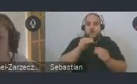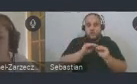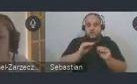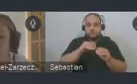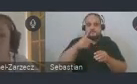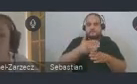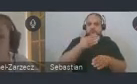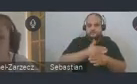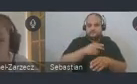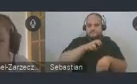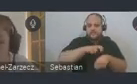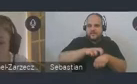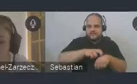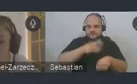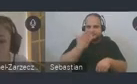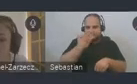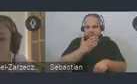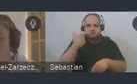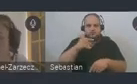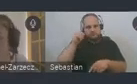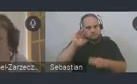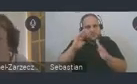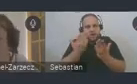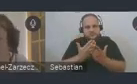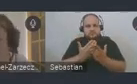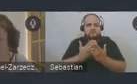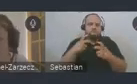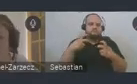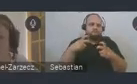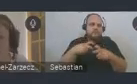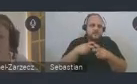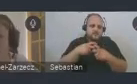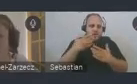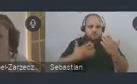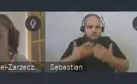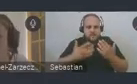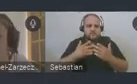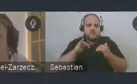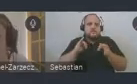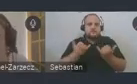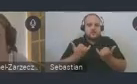czyli poznaj trochę tych cyfrowych debiutantów. Nie musimy tego robić za każdym razem od nowa.